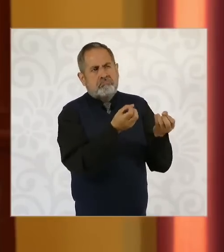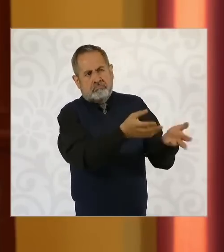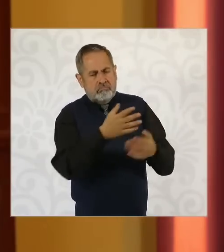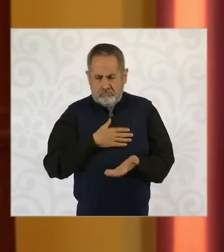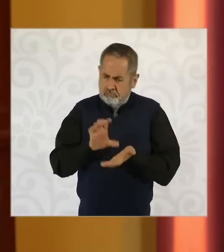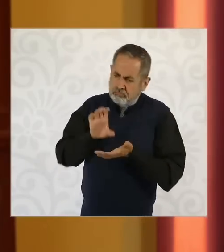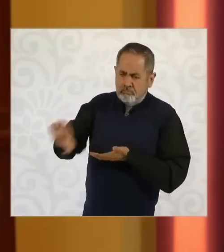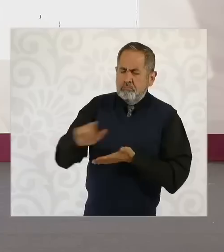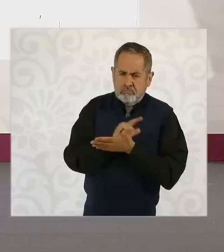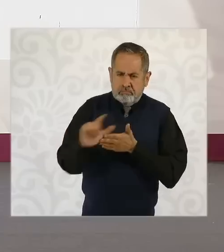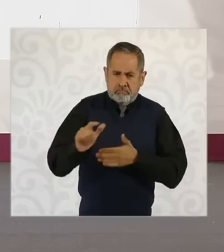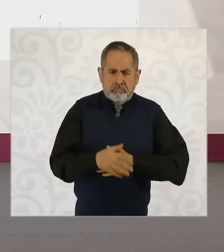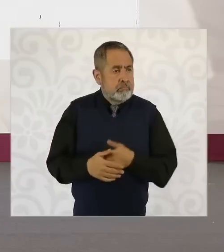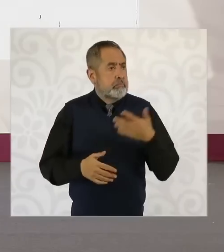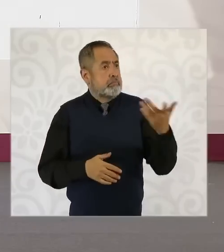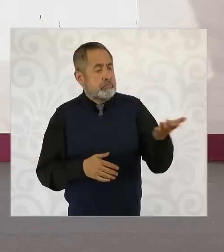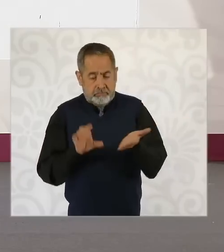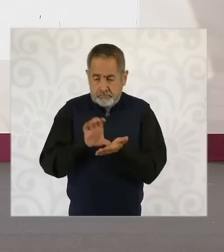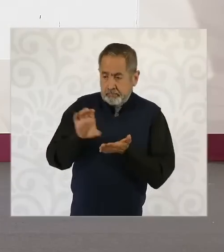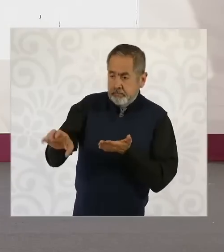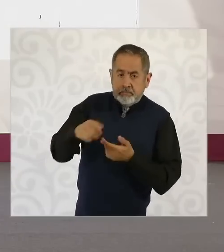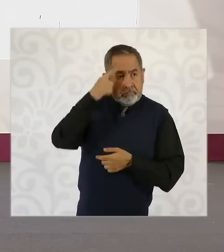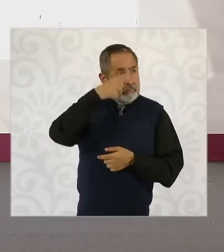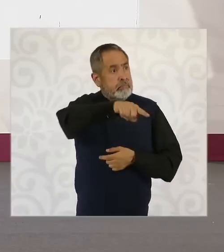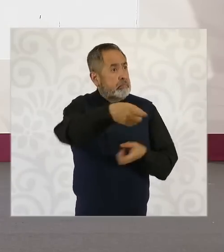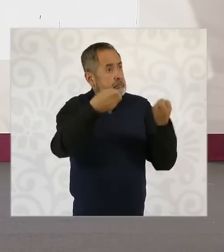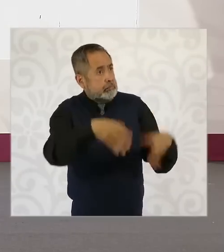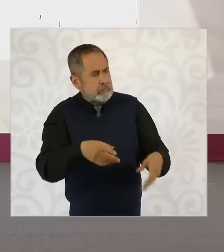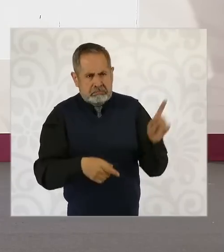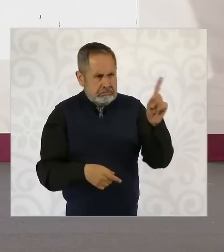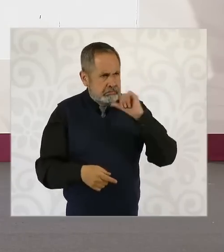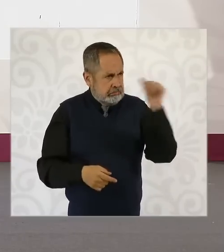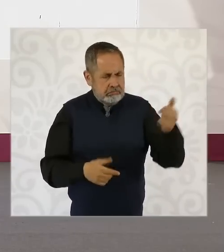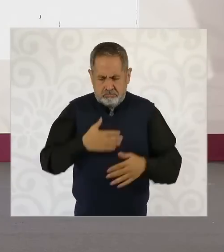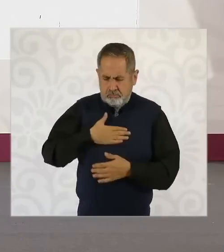además no se traducen en un gasto social para el grupo poblacional que los genera